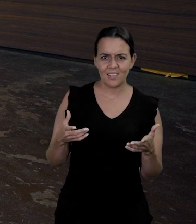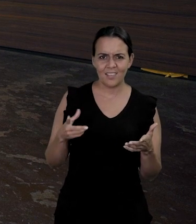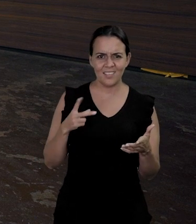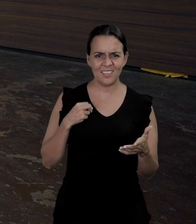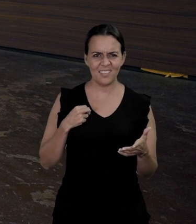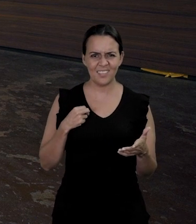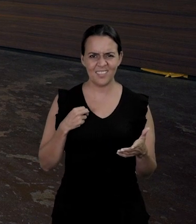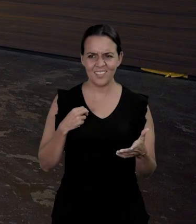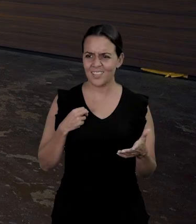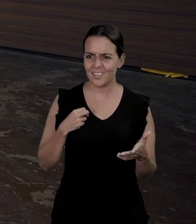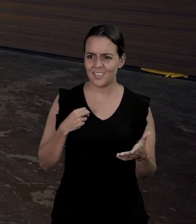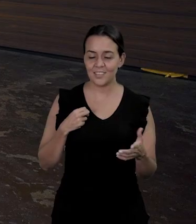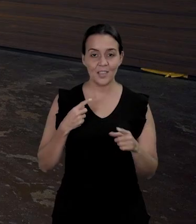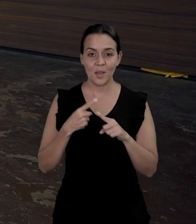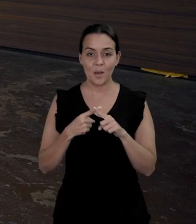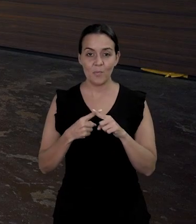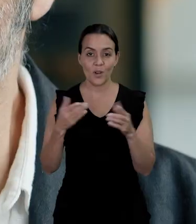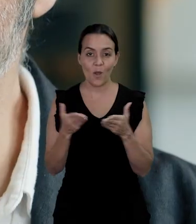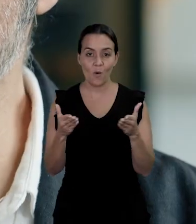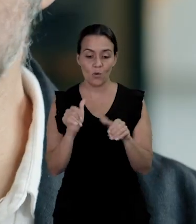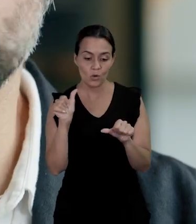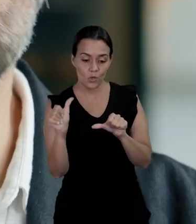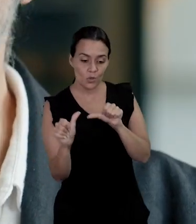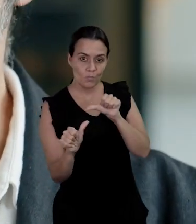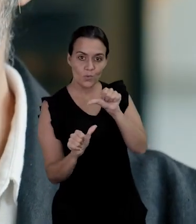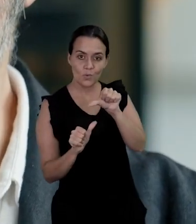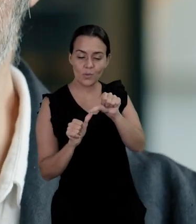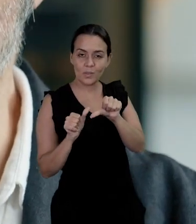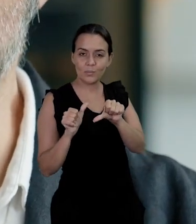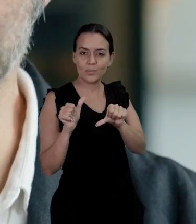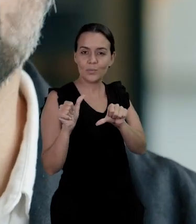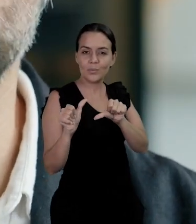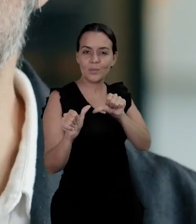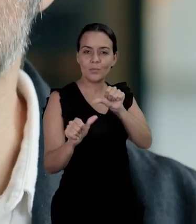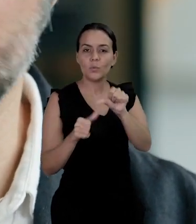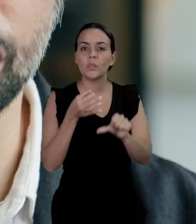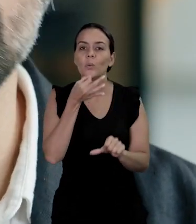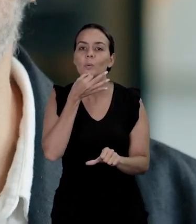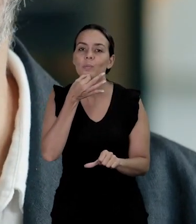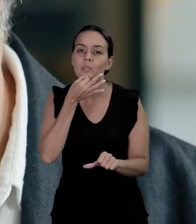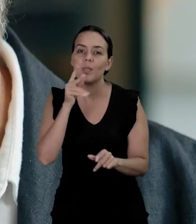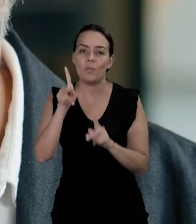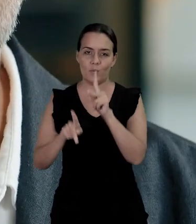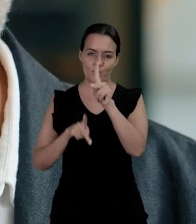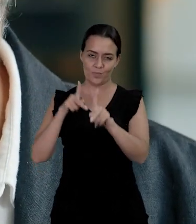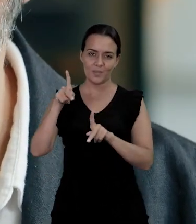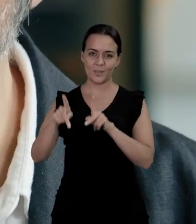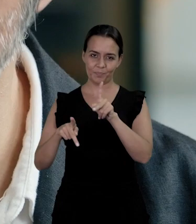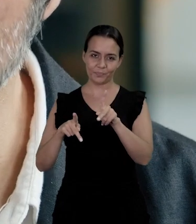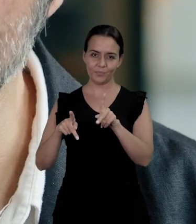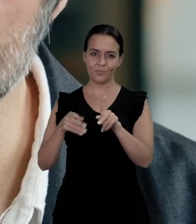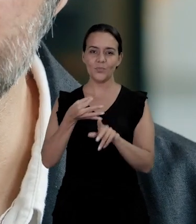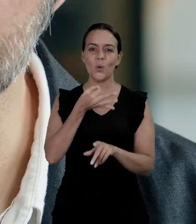diariamente nas suas contas sociais. Eu acho que a gente tomou um susto de descobrir que tinha um ressentimento